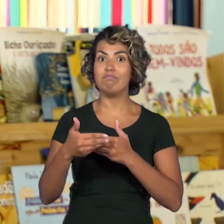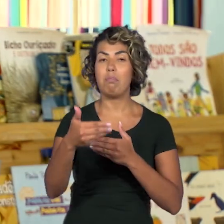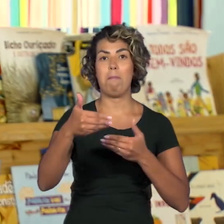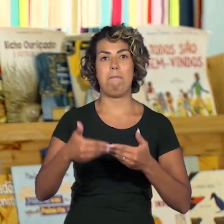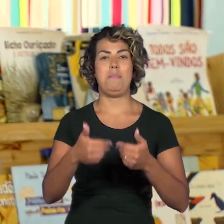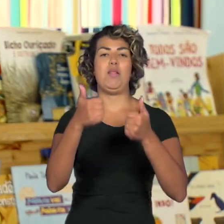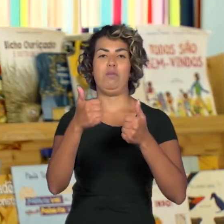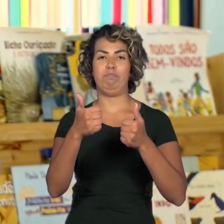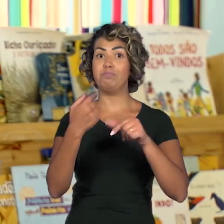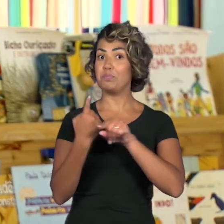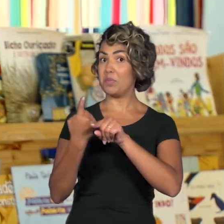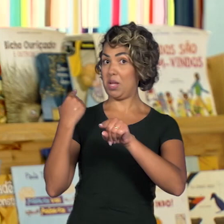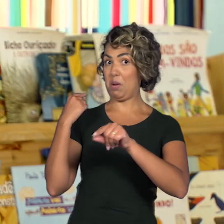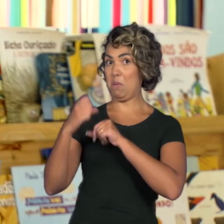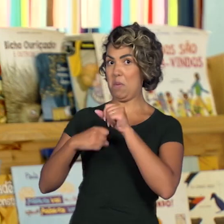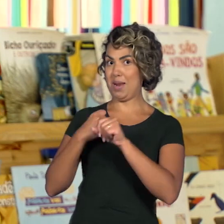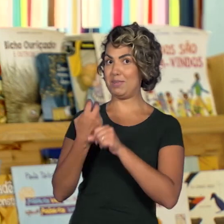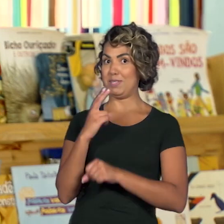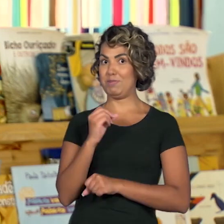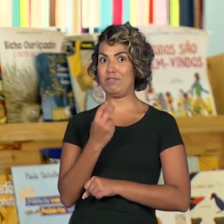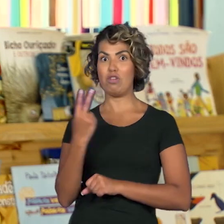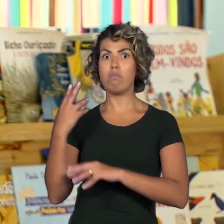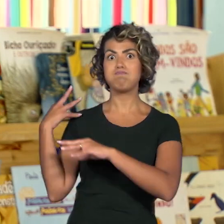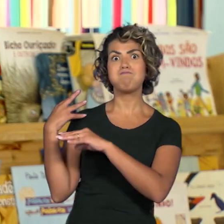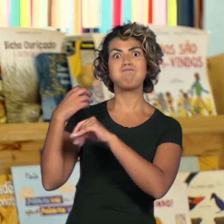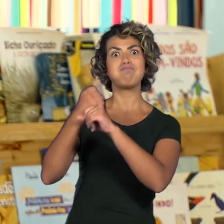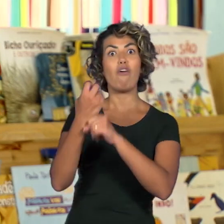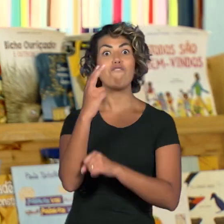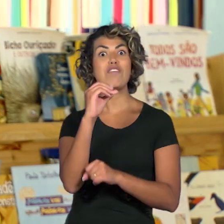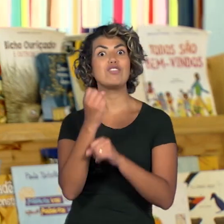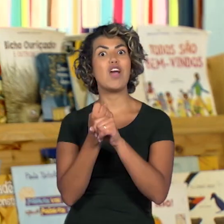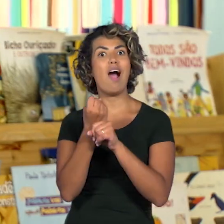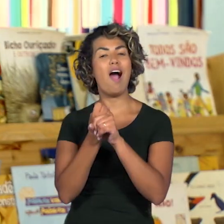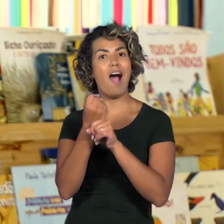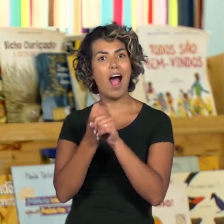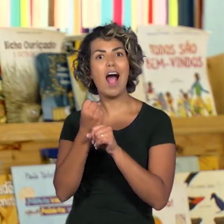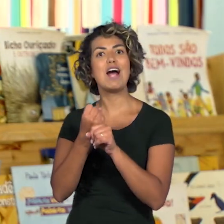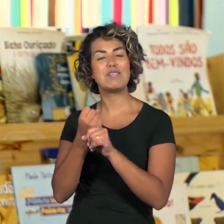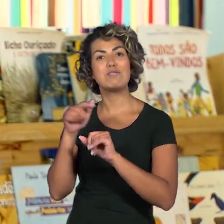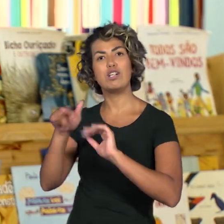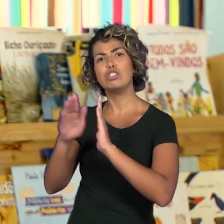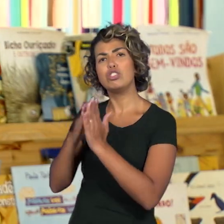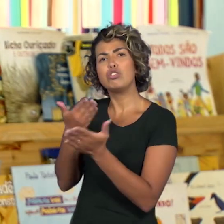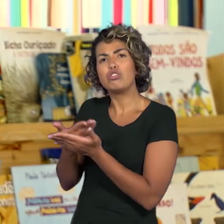AINDA EM 2022, CELEBRAMOS OS 20 ANOS DE PASSAGEM DA CRECHE PARA O CEI,